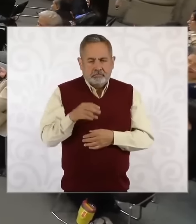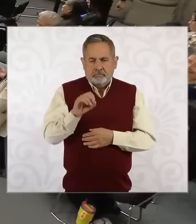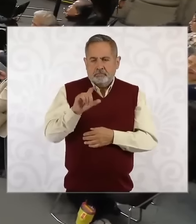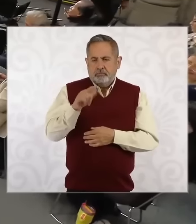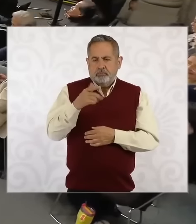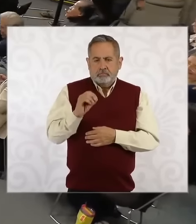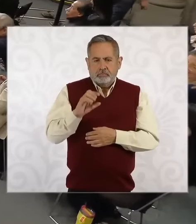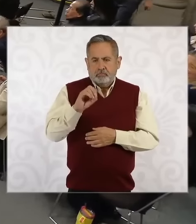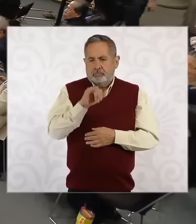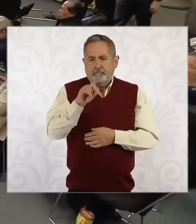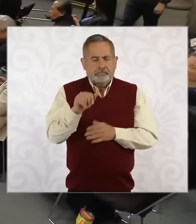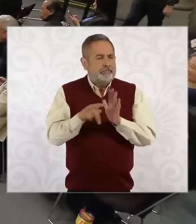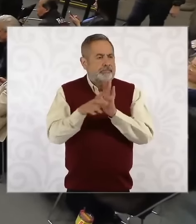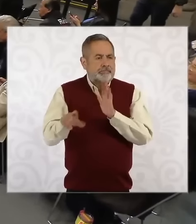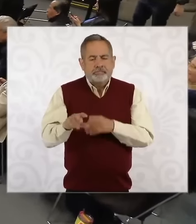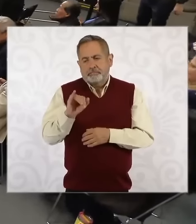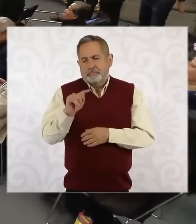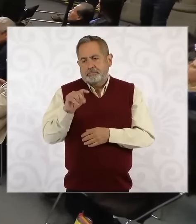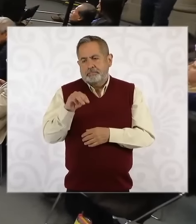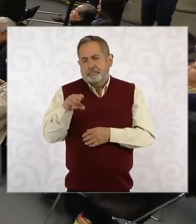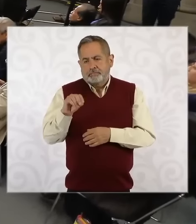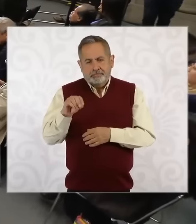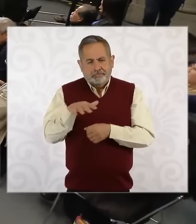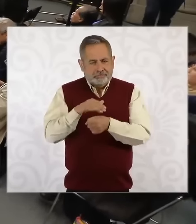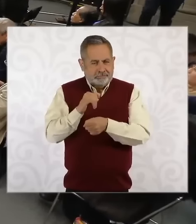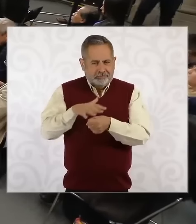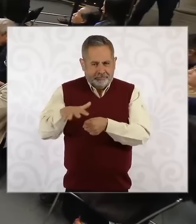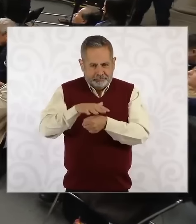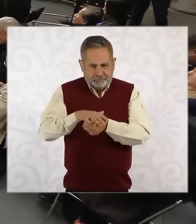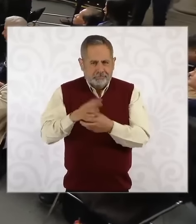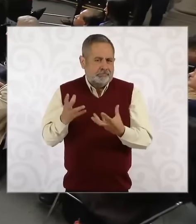corresponsal de Diario del Hitmo, el periódico Imagen de Veracruz del corporativo Imagen del